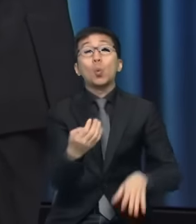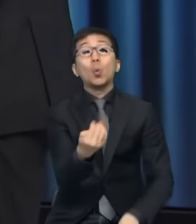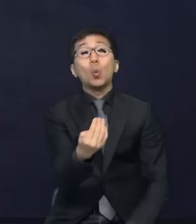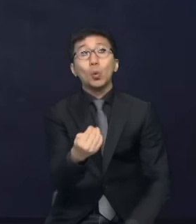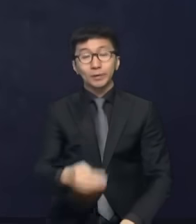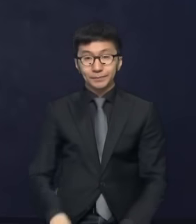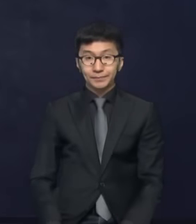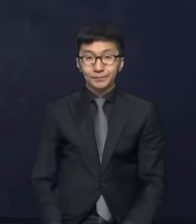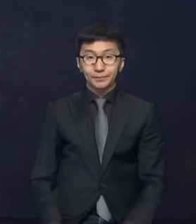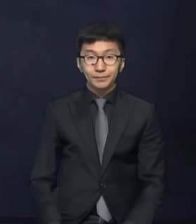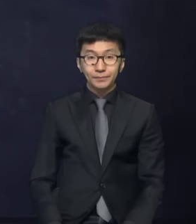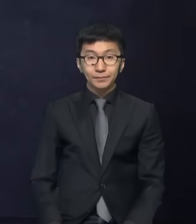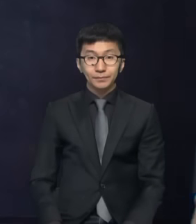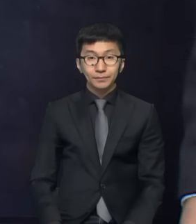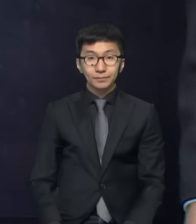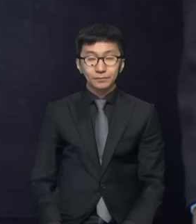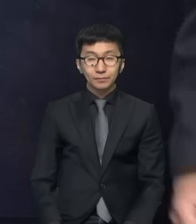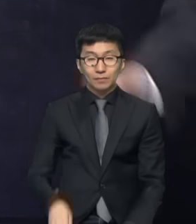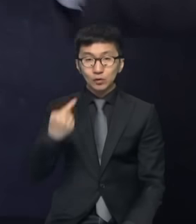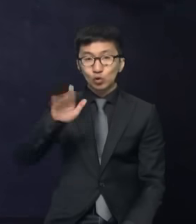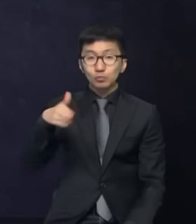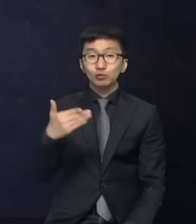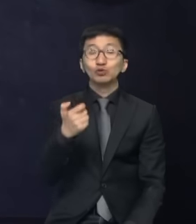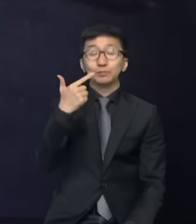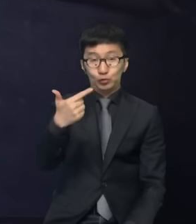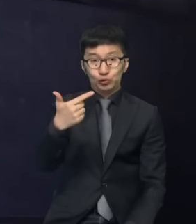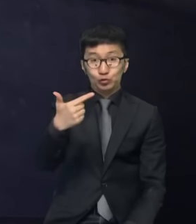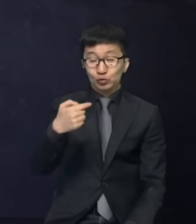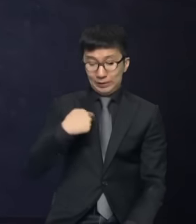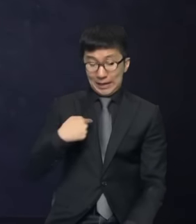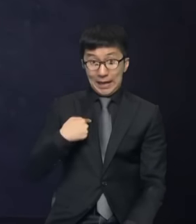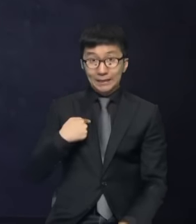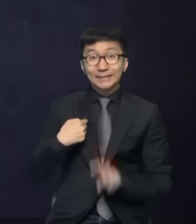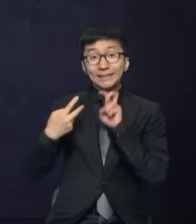될지 알아보겠습니다. 96년생 20대인 저와 68년생 50대인